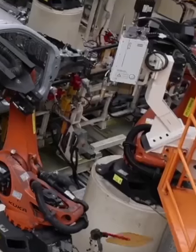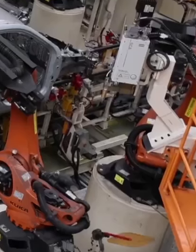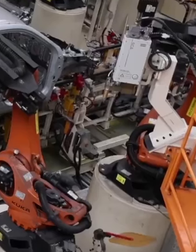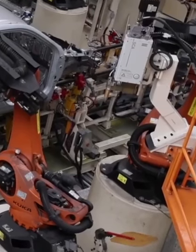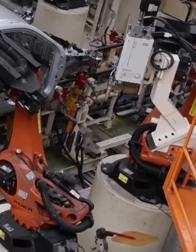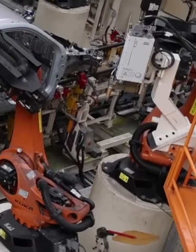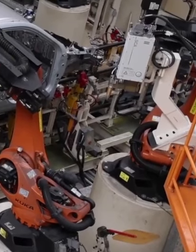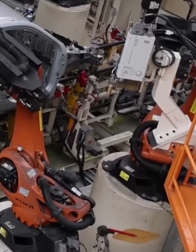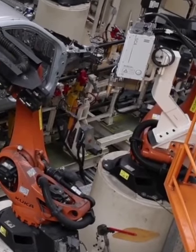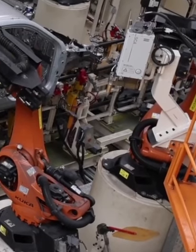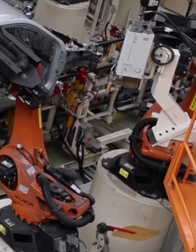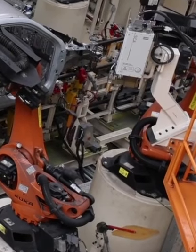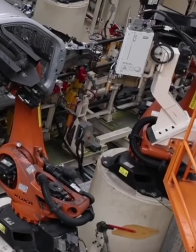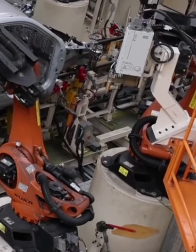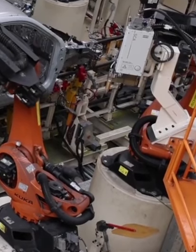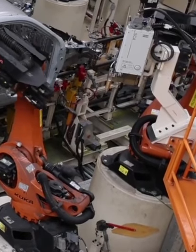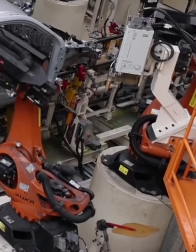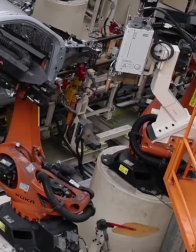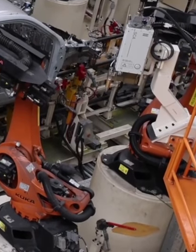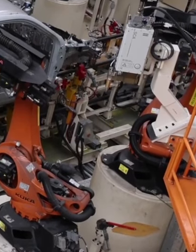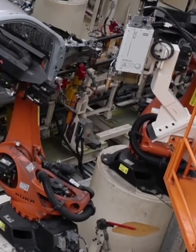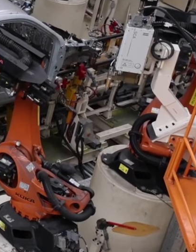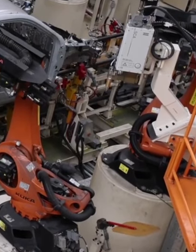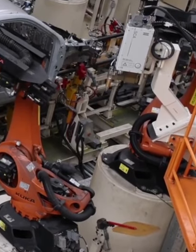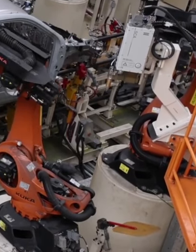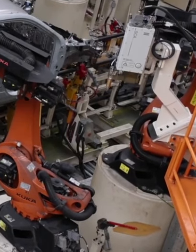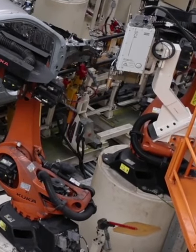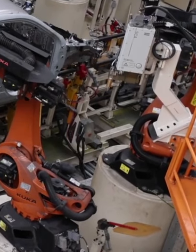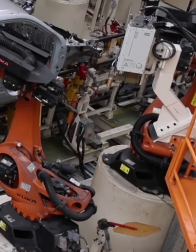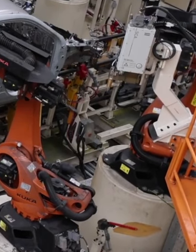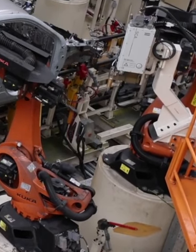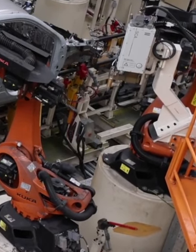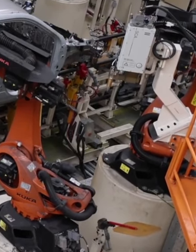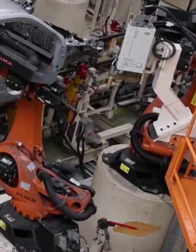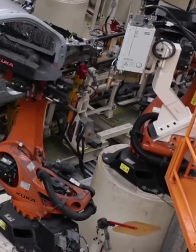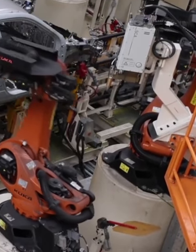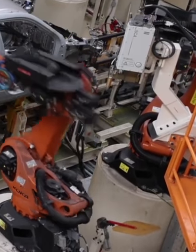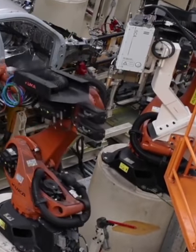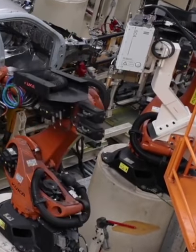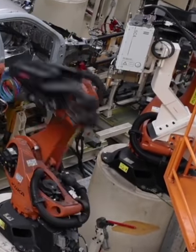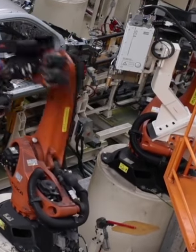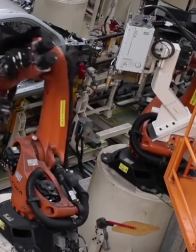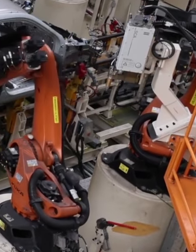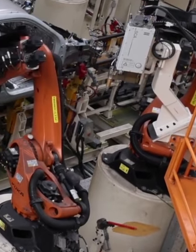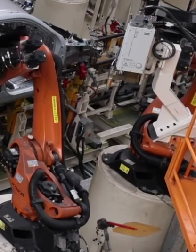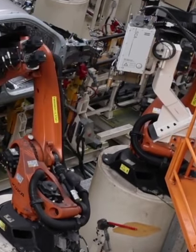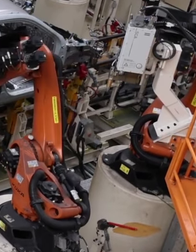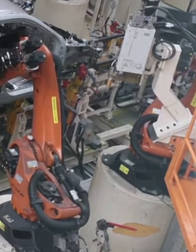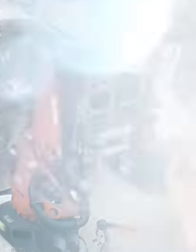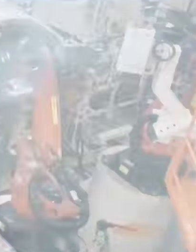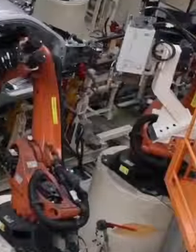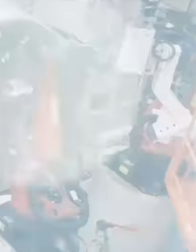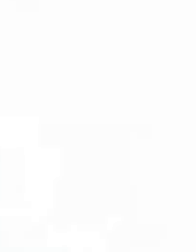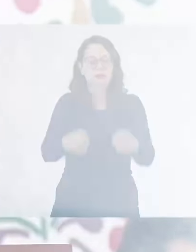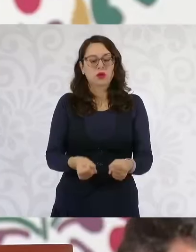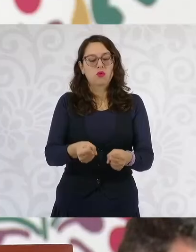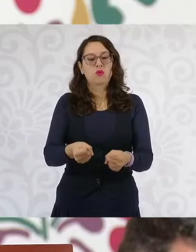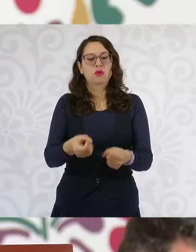ruido a un costo más bajo de las que se ofrecen actualmente en el mercado este proyecto está a